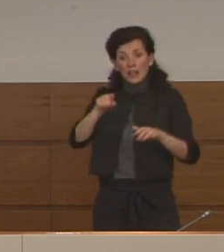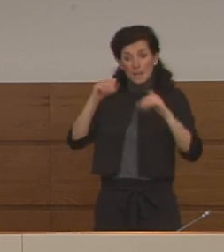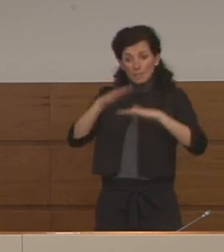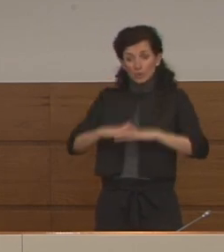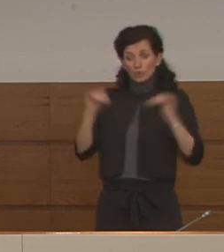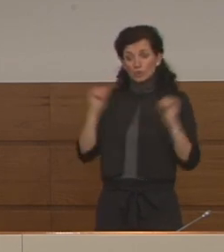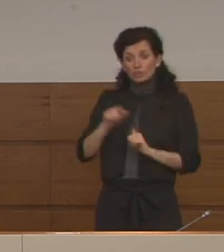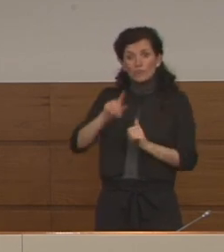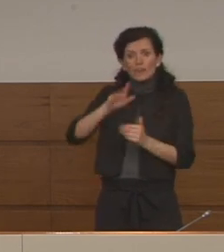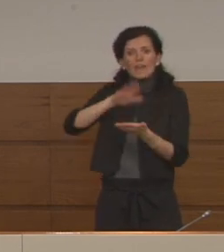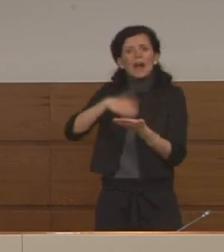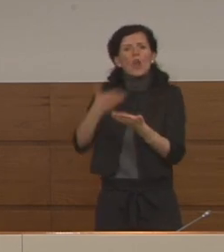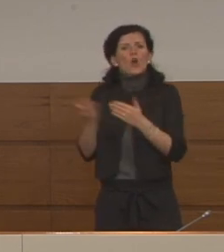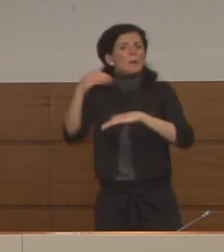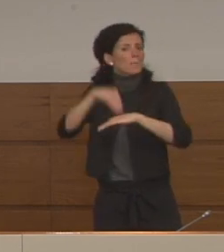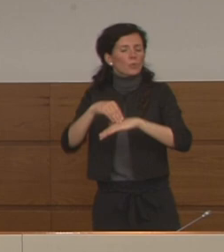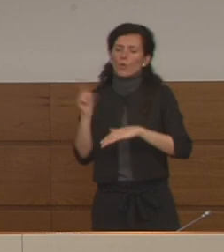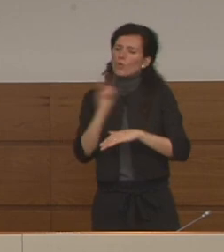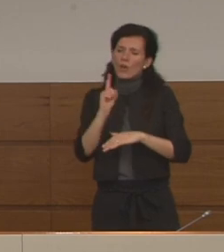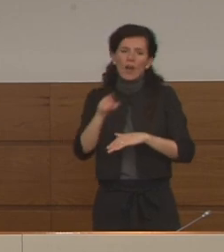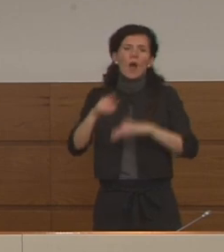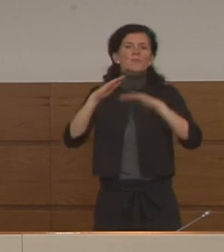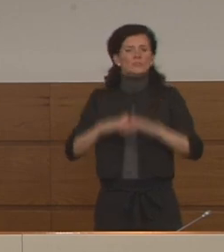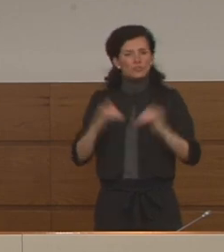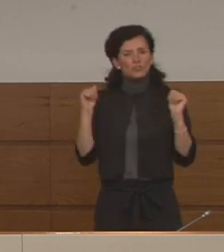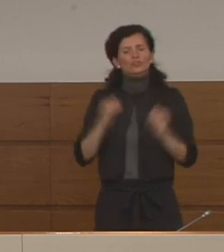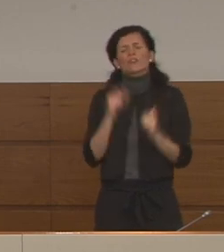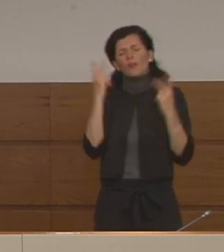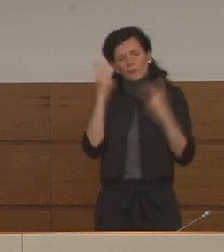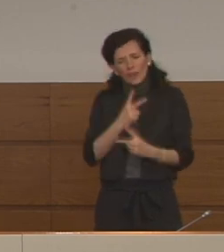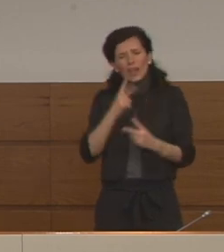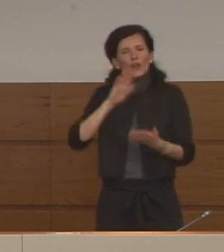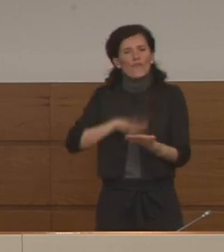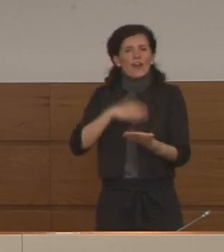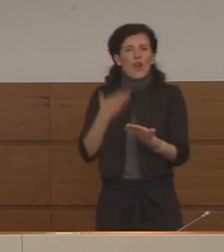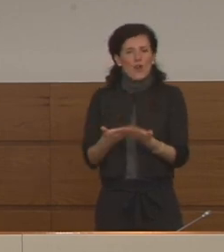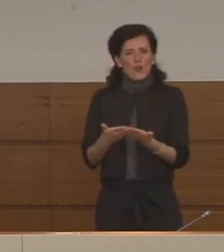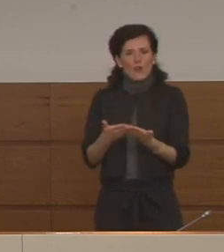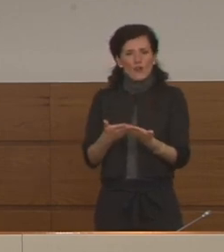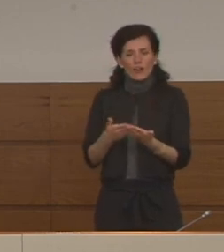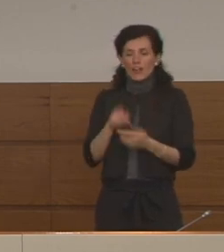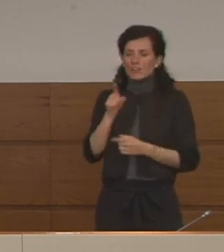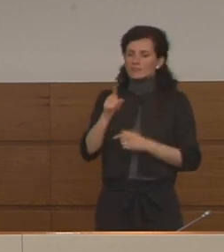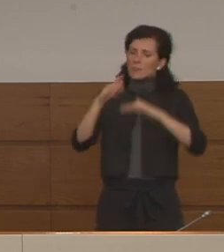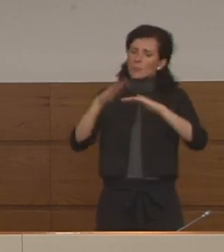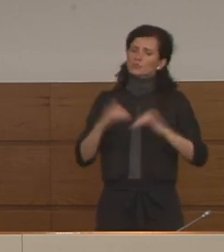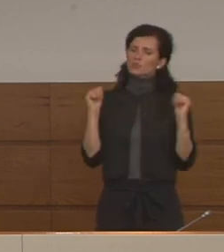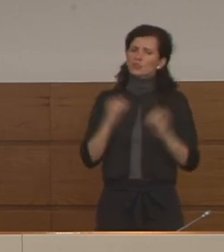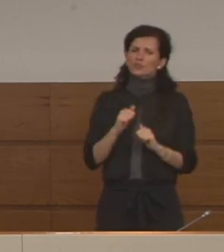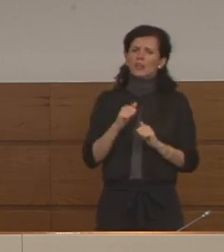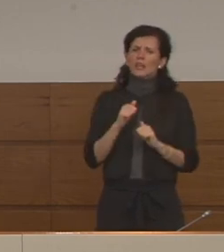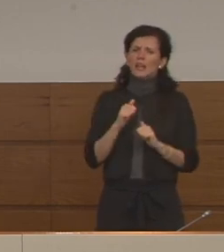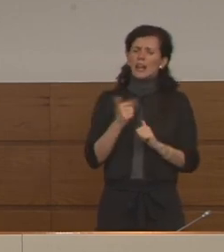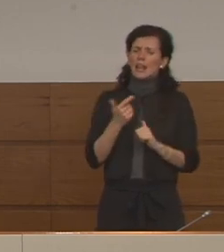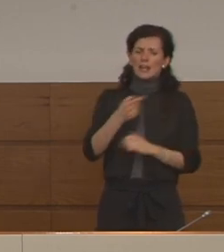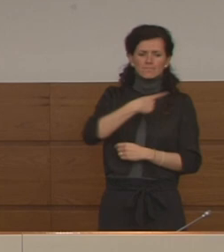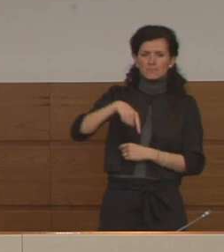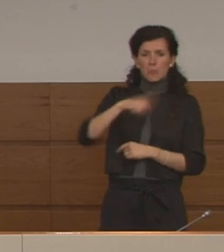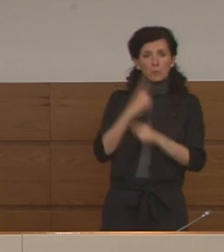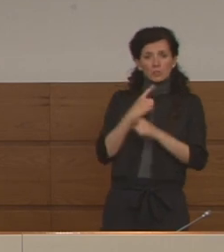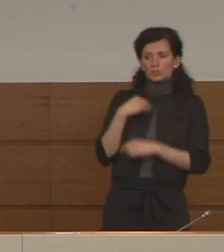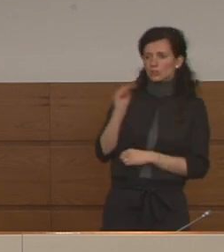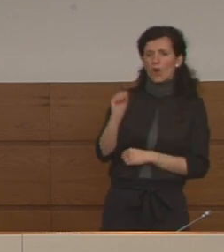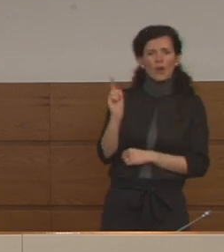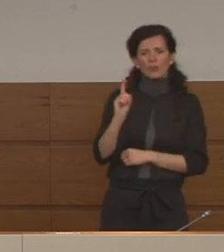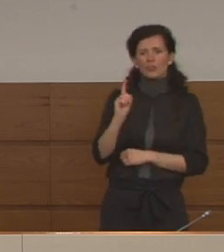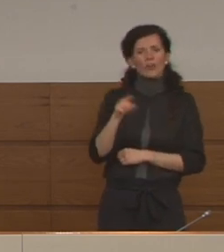Perché date quell'idea di dare senza chiedere che sarà il nostro futuro,